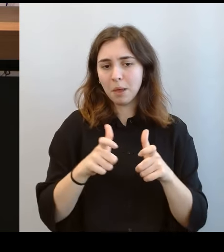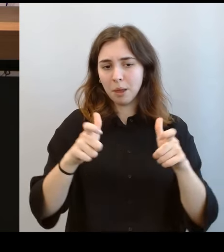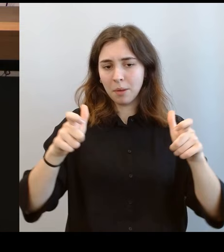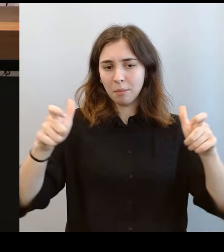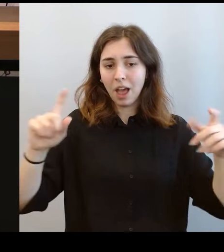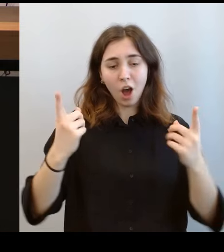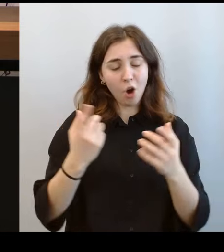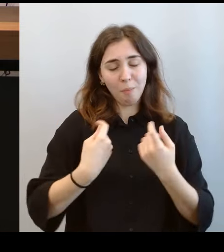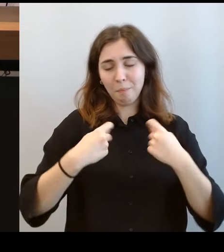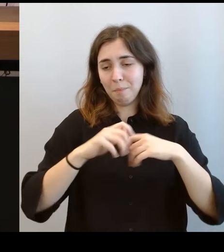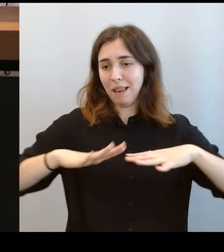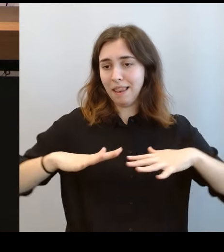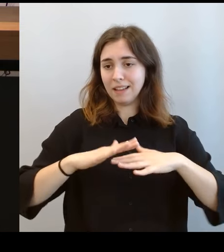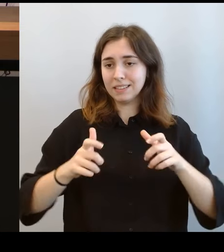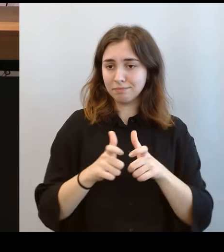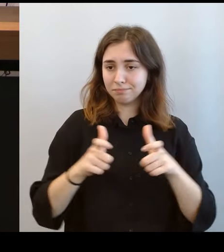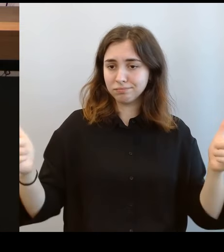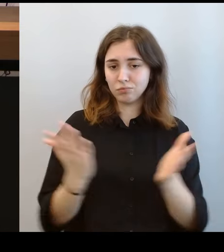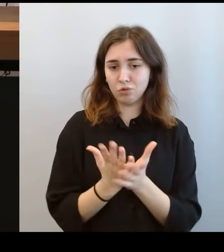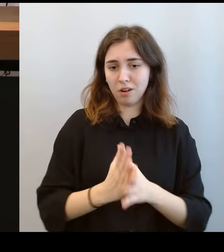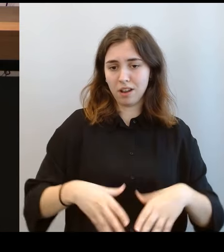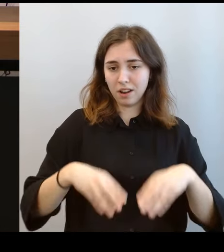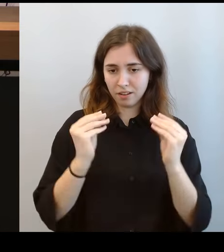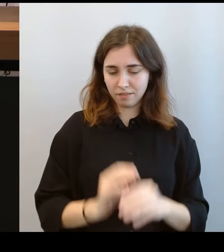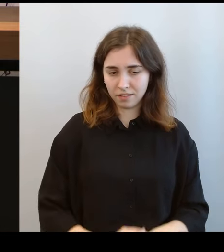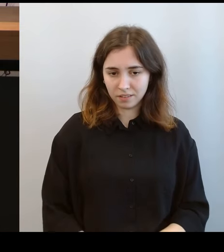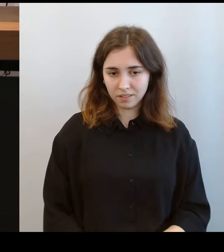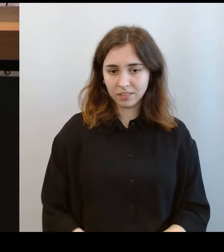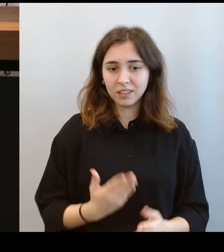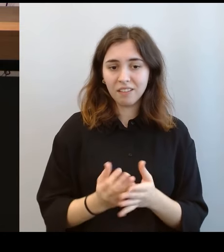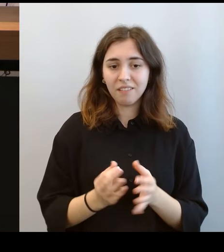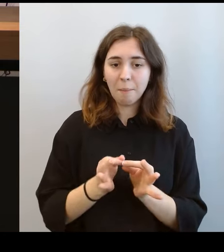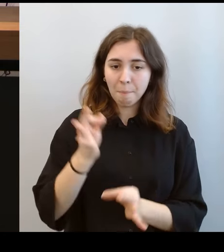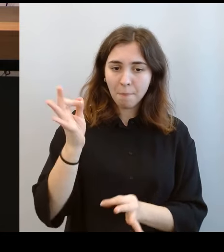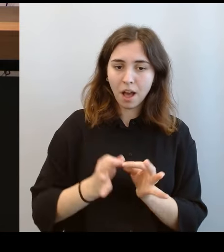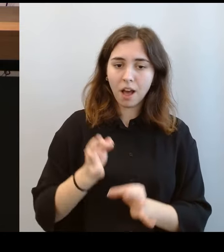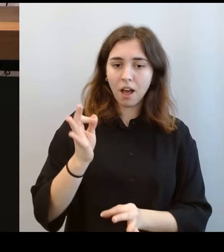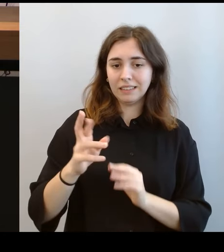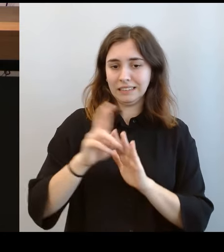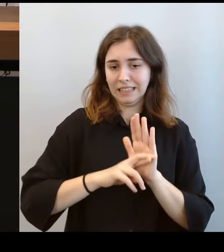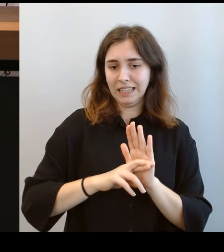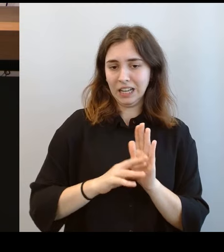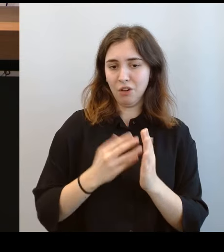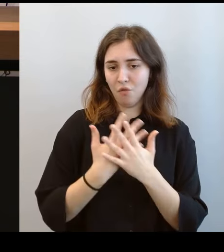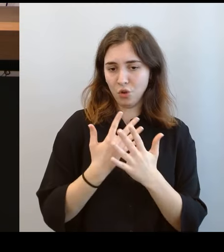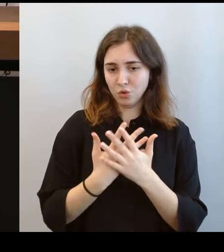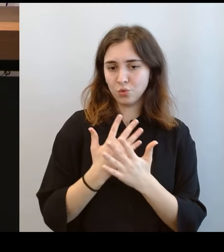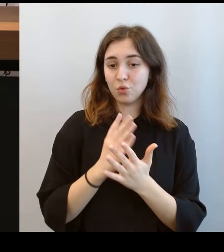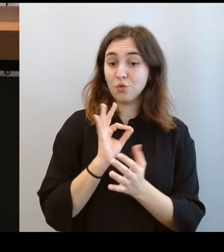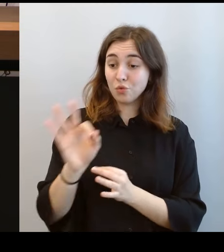Maßregelvollzugs und eine bessere Bezahlung der Mitarbeiter, die Zulage, die nehmen Fahrt auf. Unbesetzte